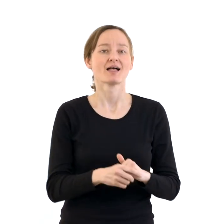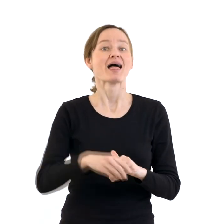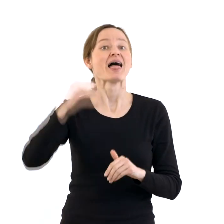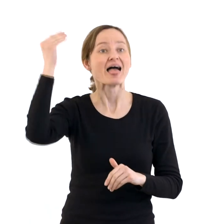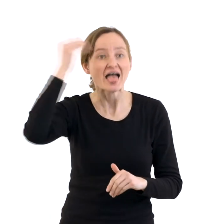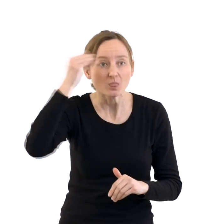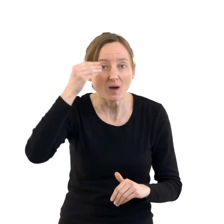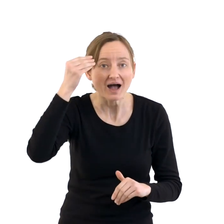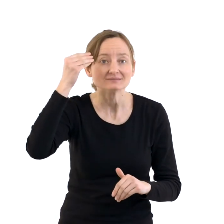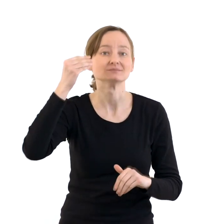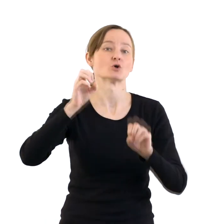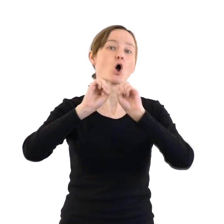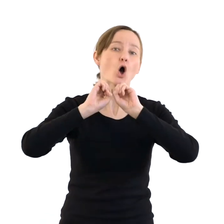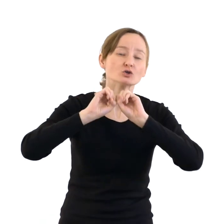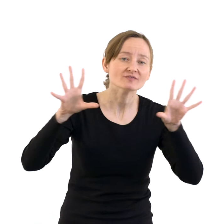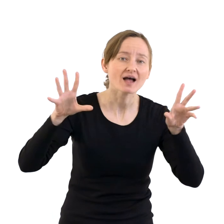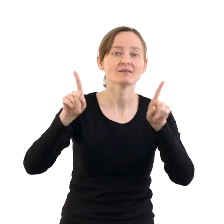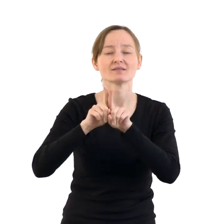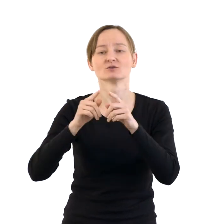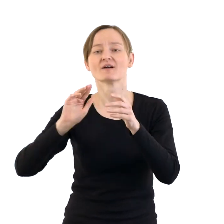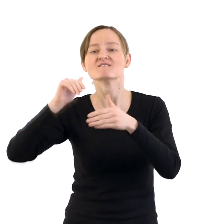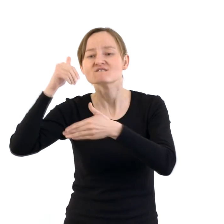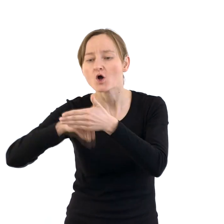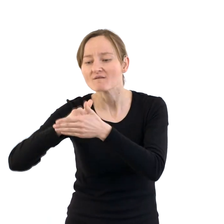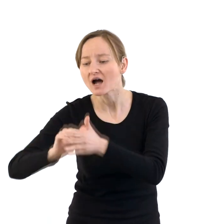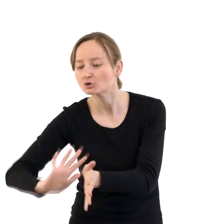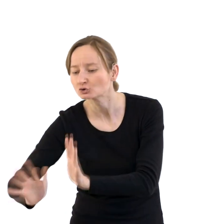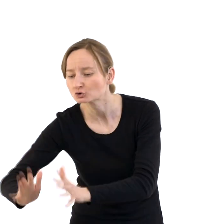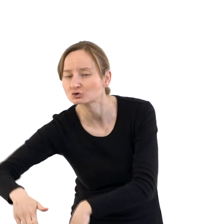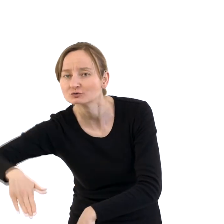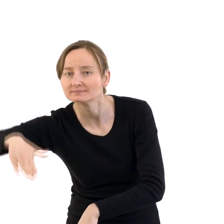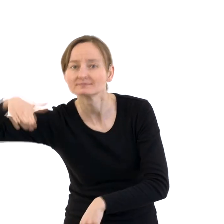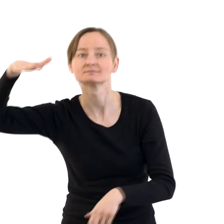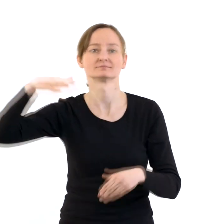edukacji, oświaty i wychowania;